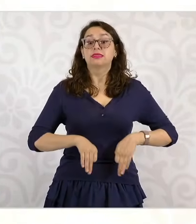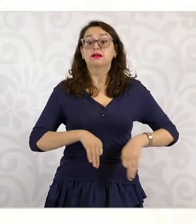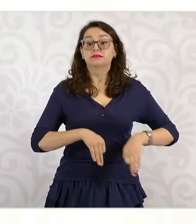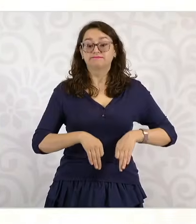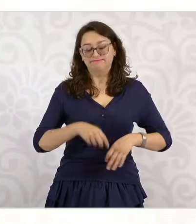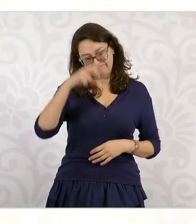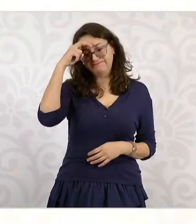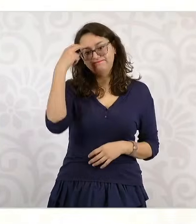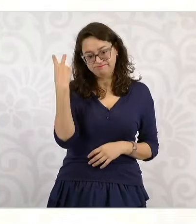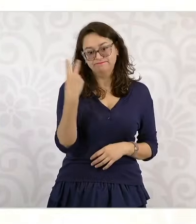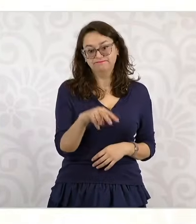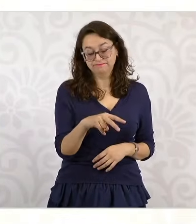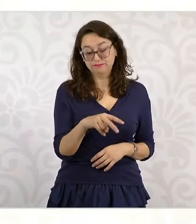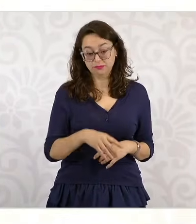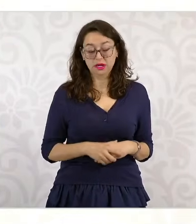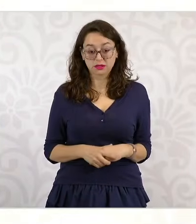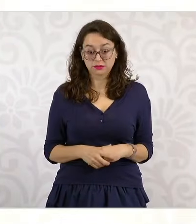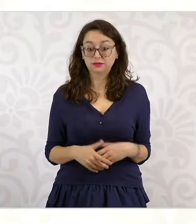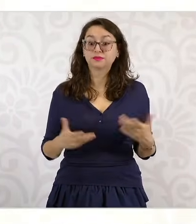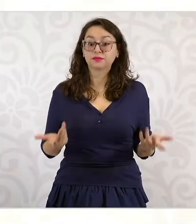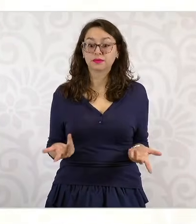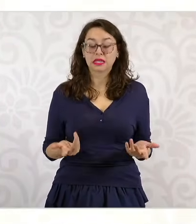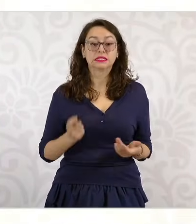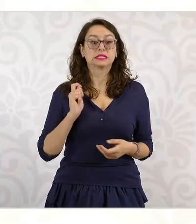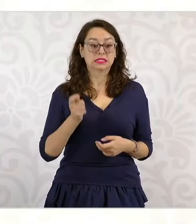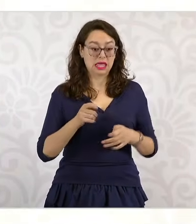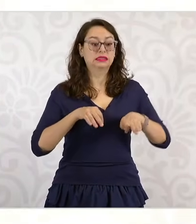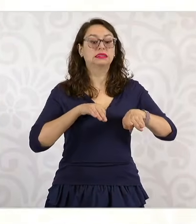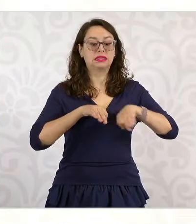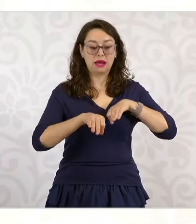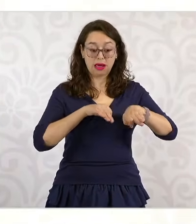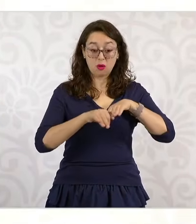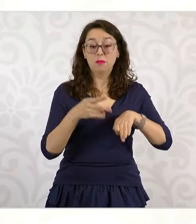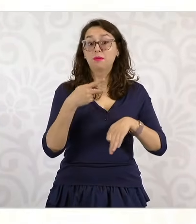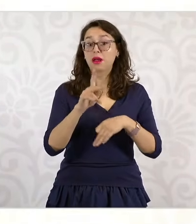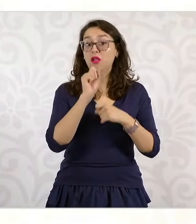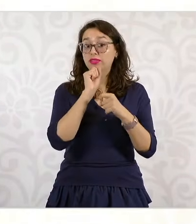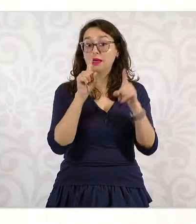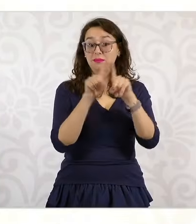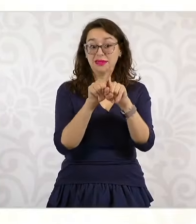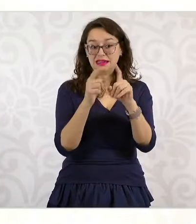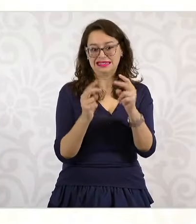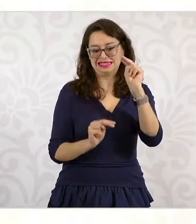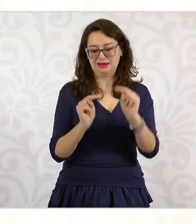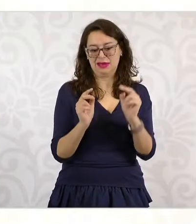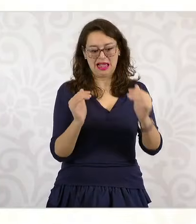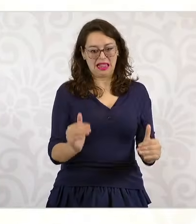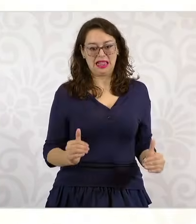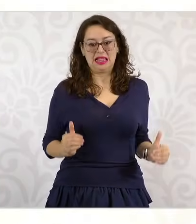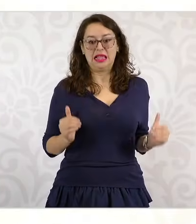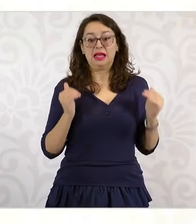no nada más con los trabajos que hacen, sino con el nivel de trabajo y también con el con con el